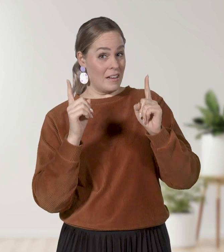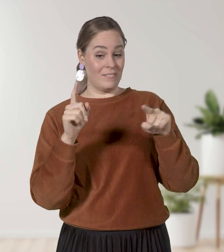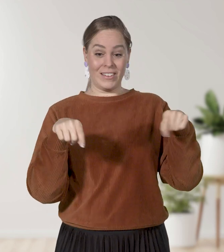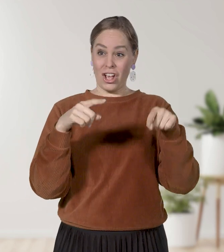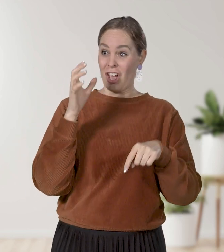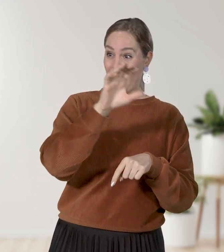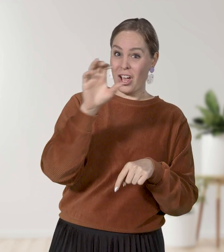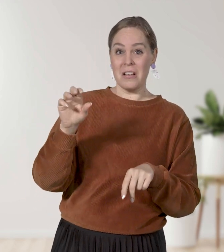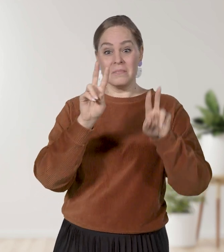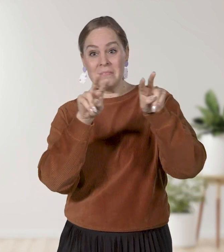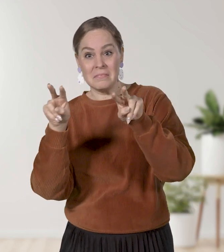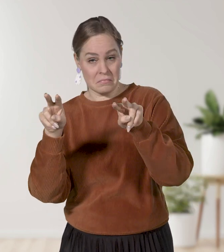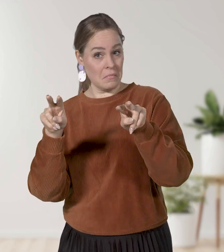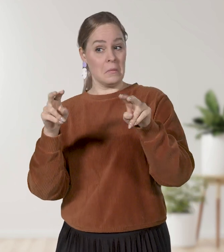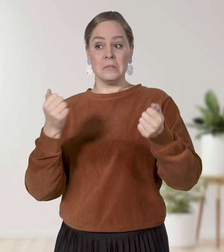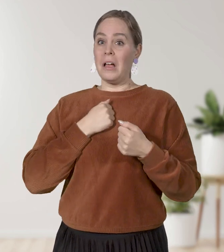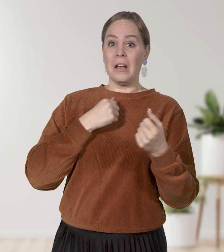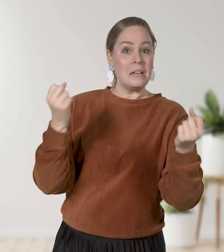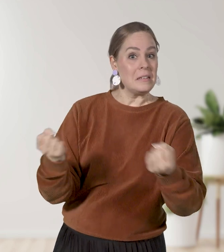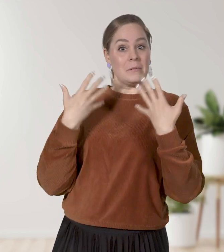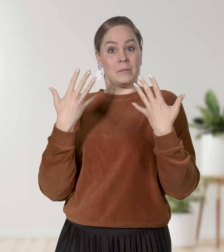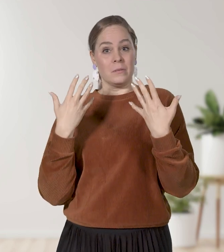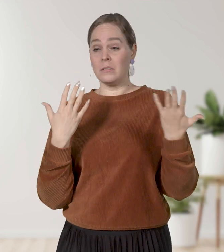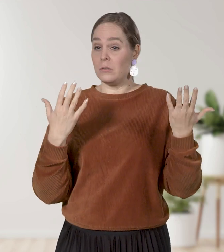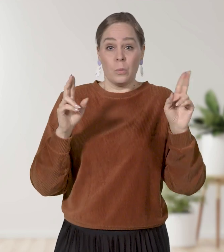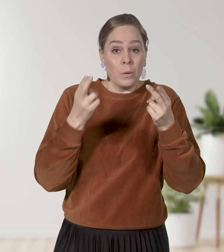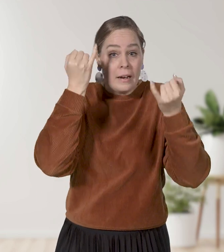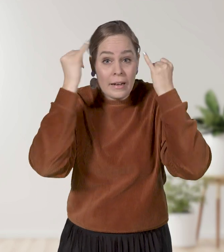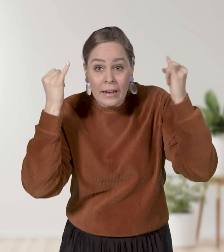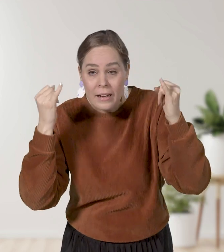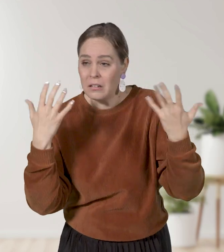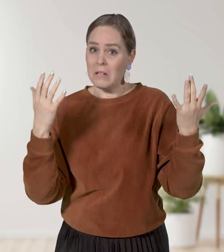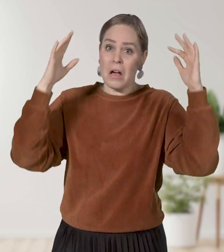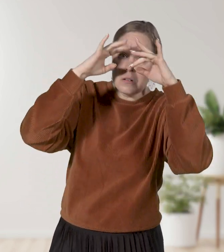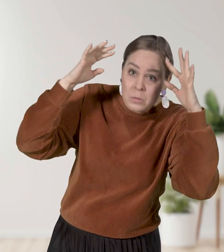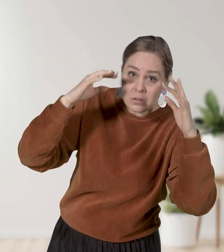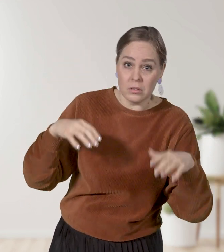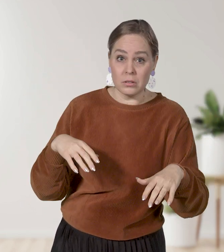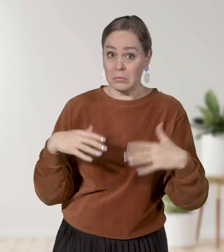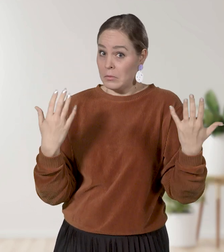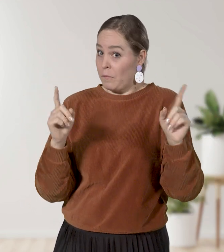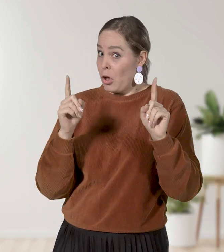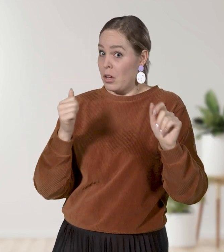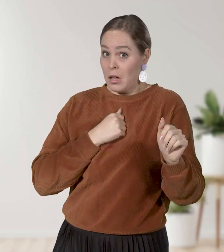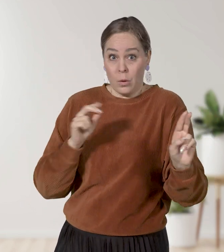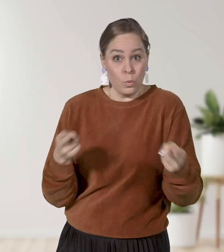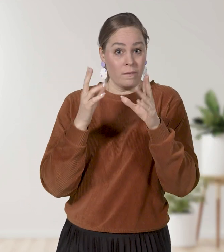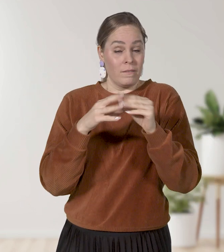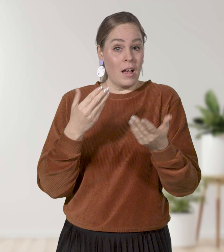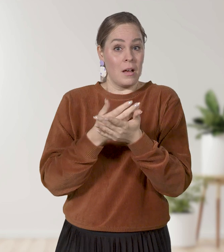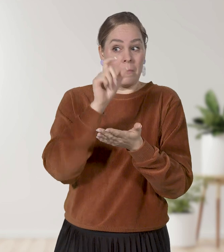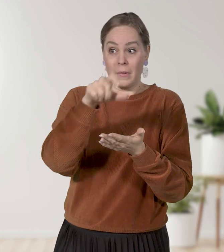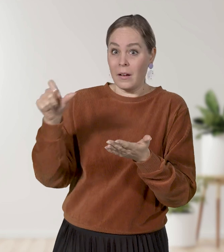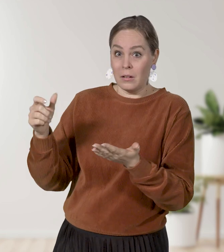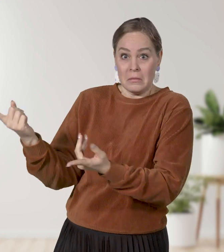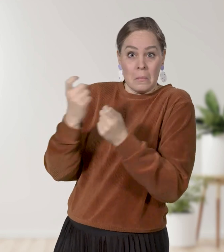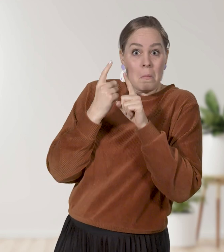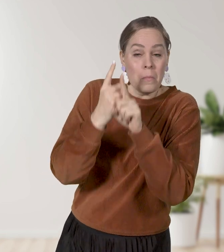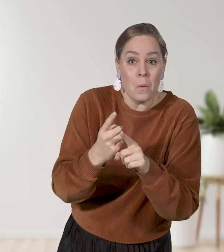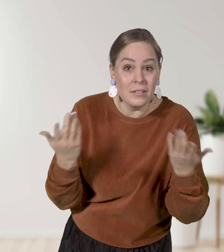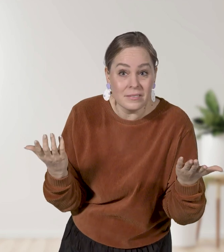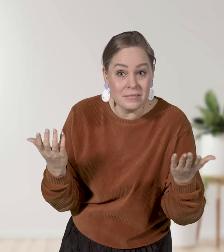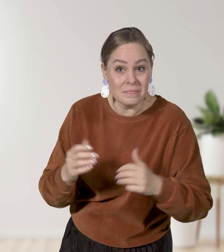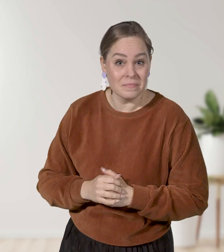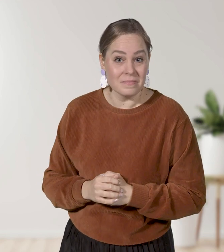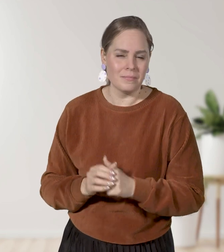Ehkä videoiden kautta saadaan inspiraatiota, uusia ideoita, ajatuksia tai jopa uusia vapaaehtoisia mukaan, -